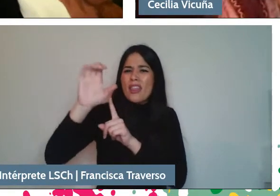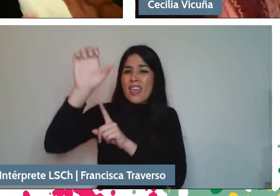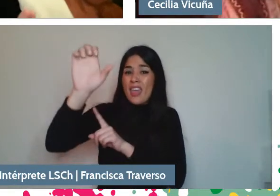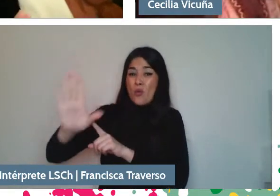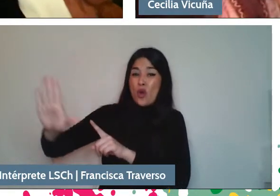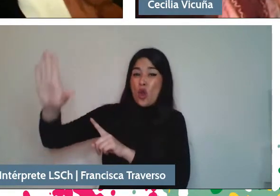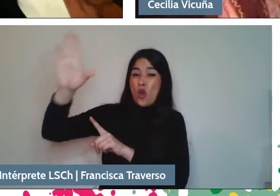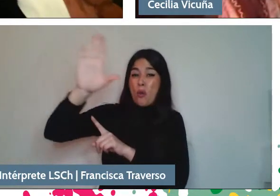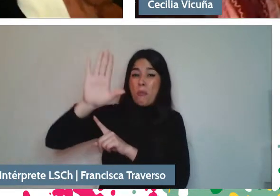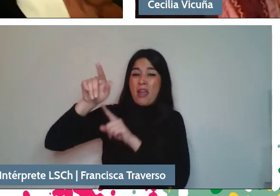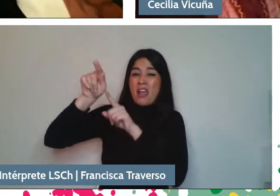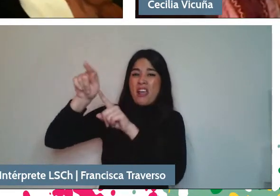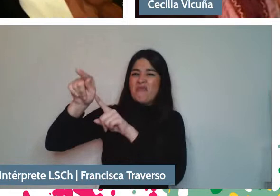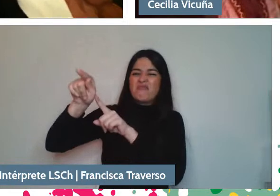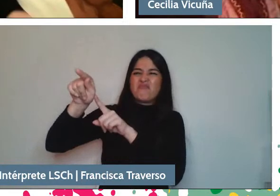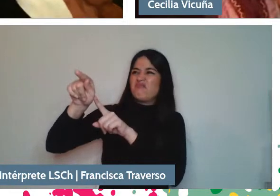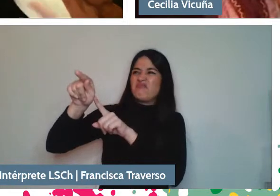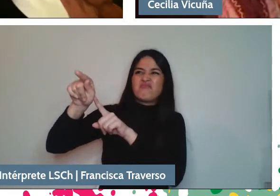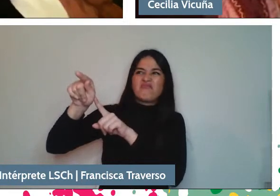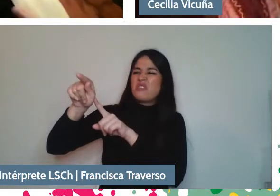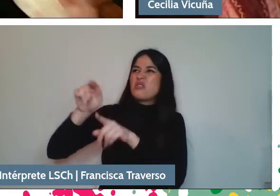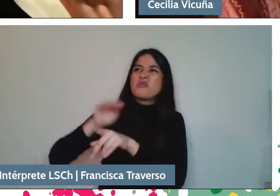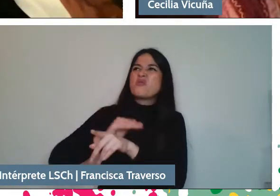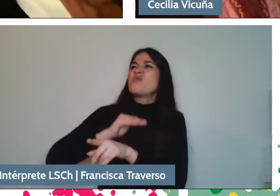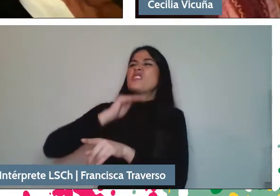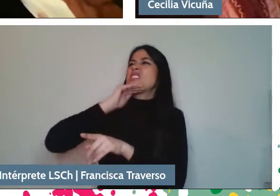como insuficiente para Cecilia Vicuña